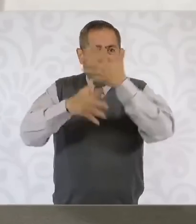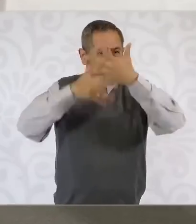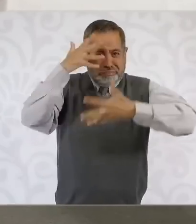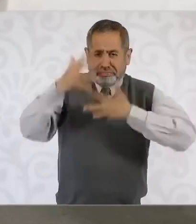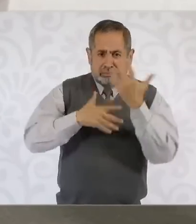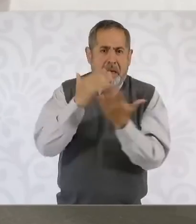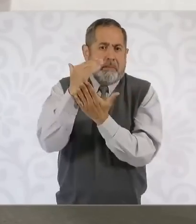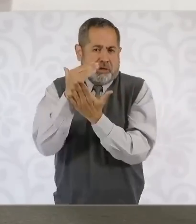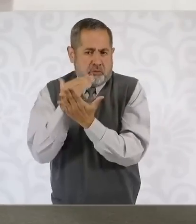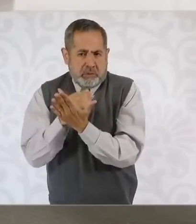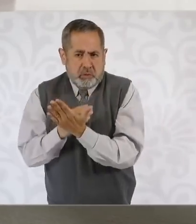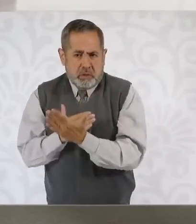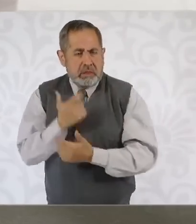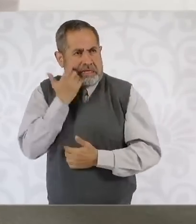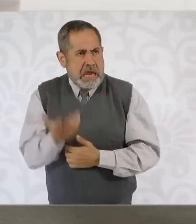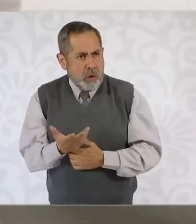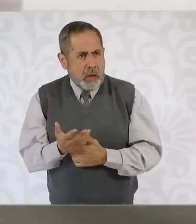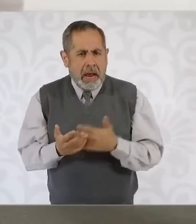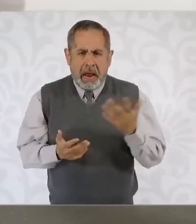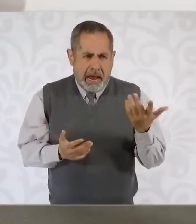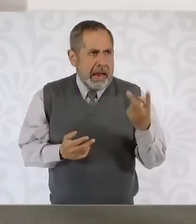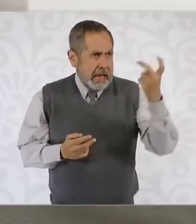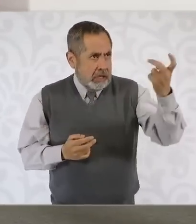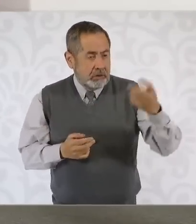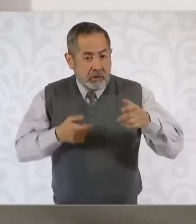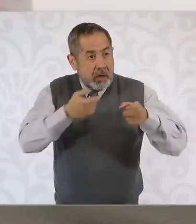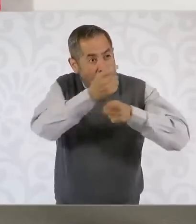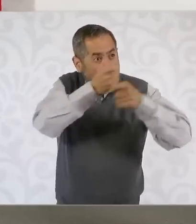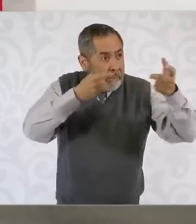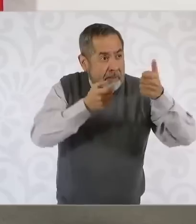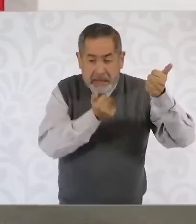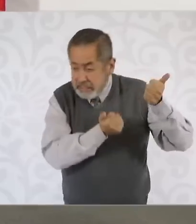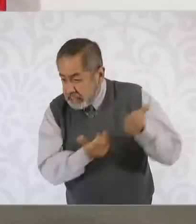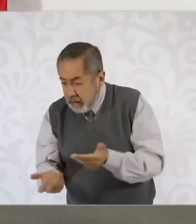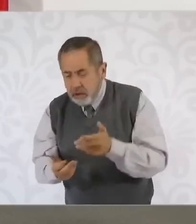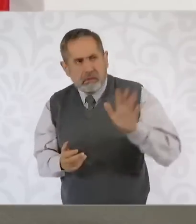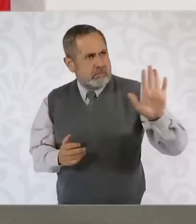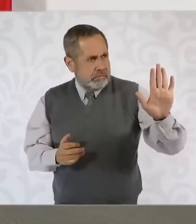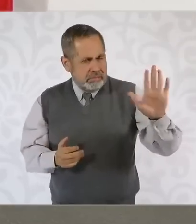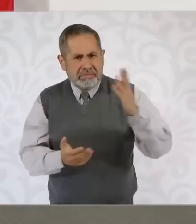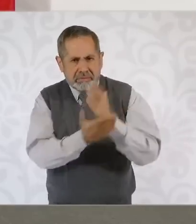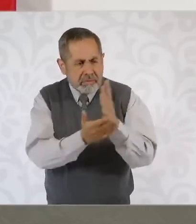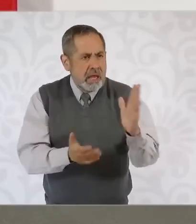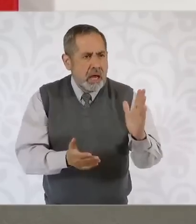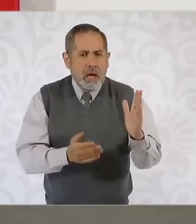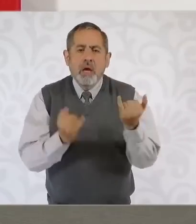también contribuir a que no pase el tráfico de drogas Estados Unidos y también contribuir a